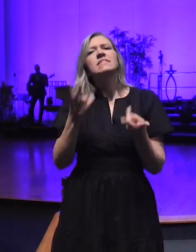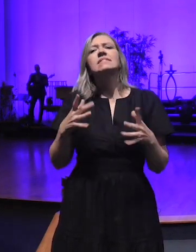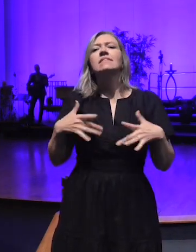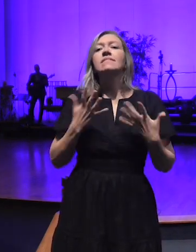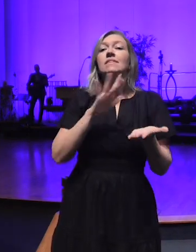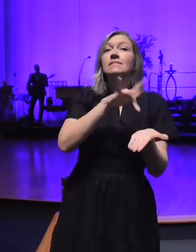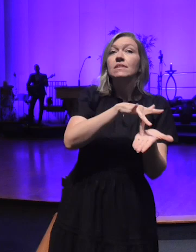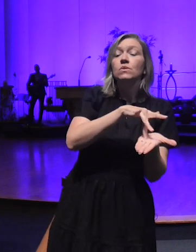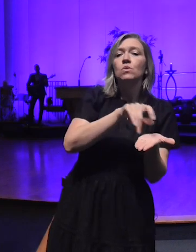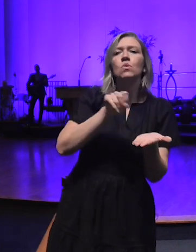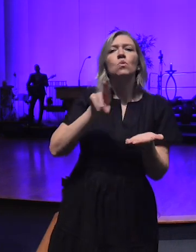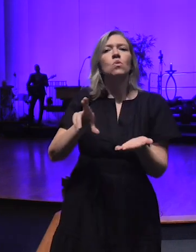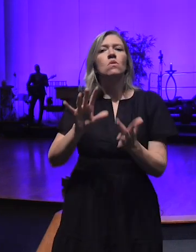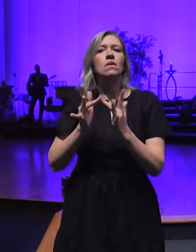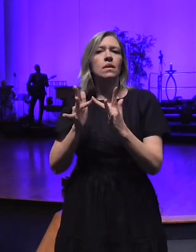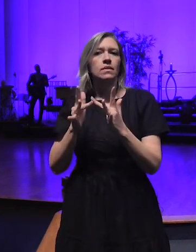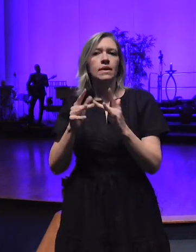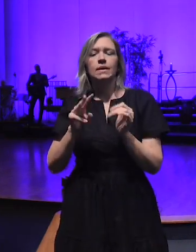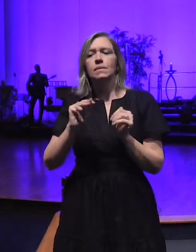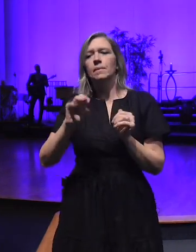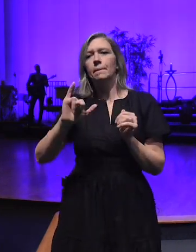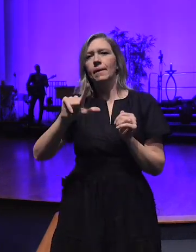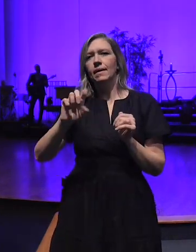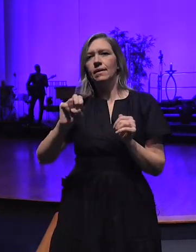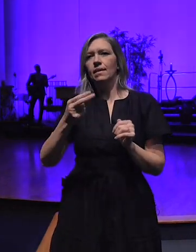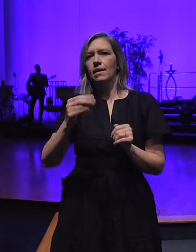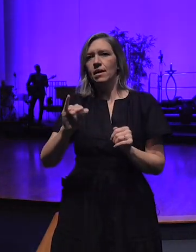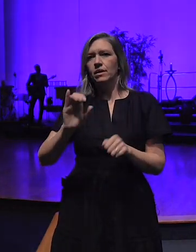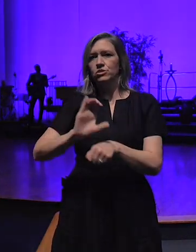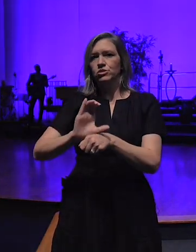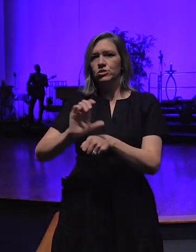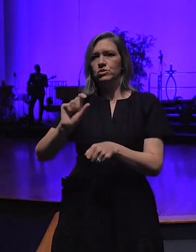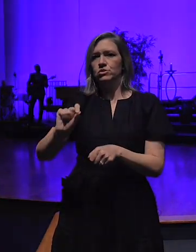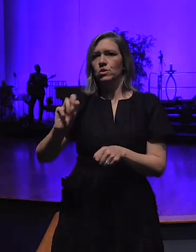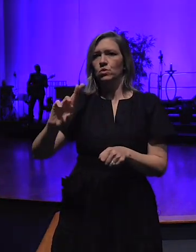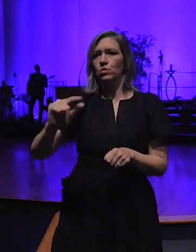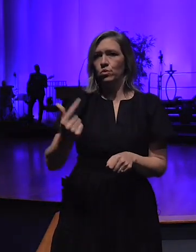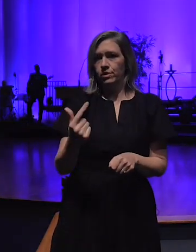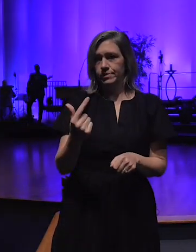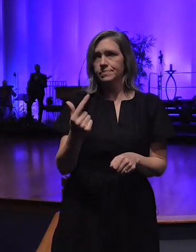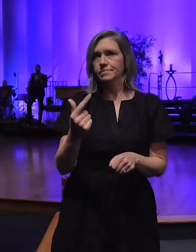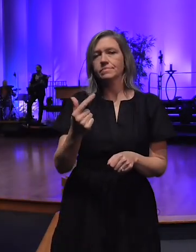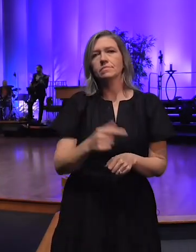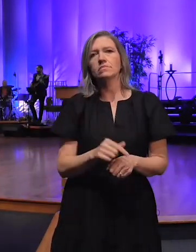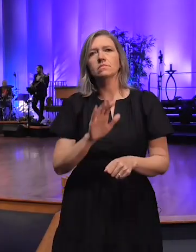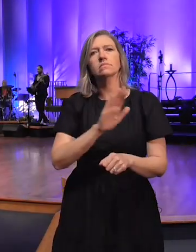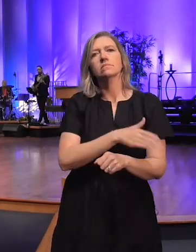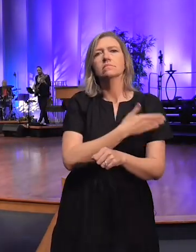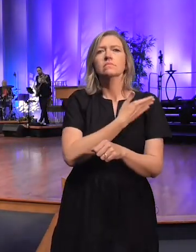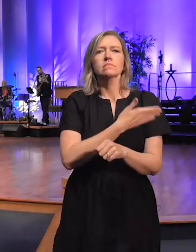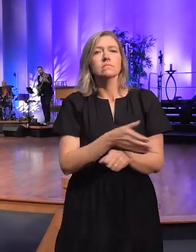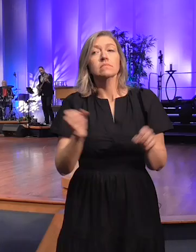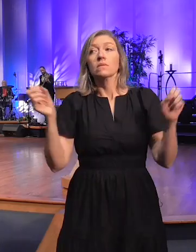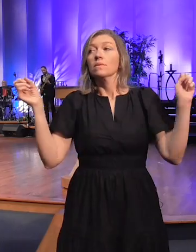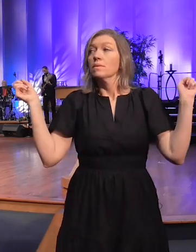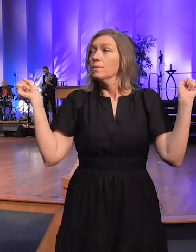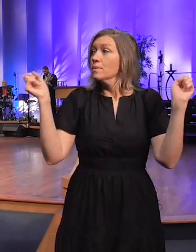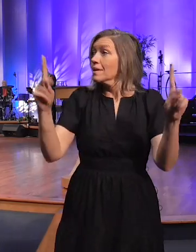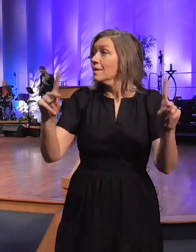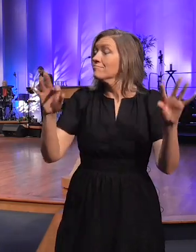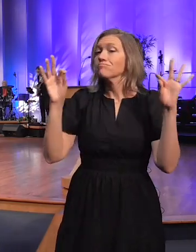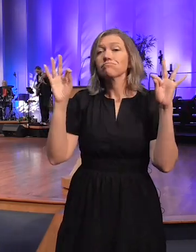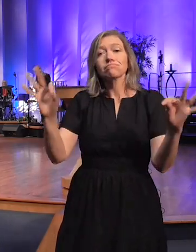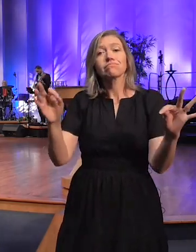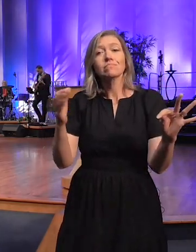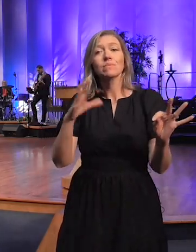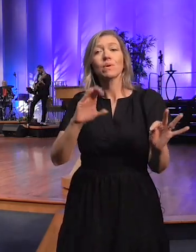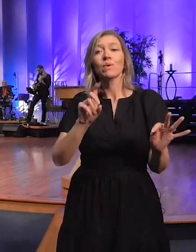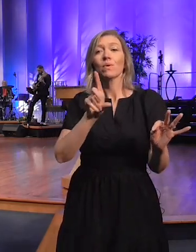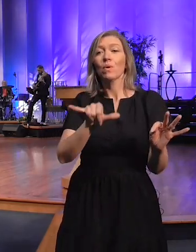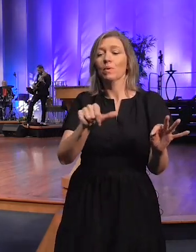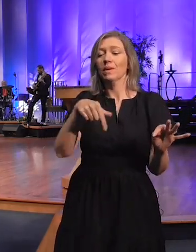con nosotros en línea en migh church.org. Muy bien, todos, gracias a Dios. Cody qus está aquí vamos